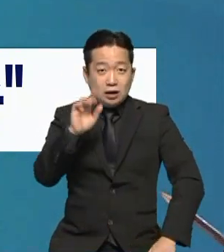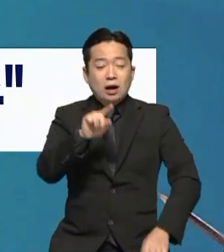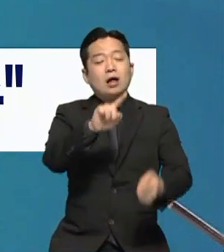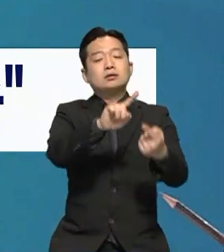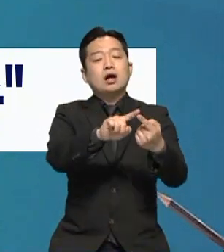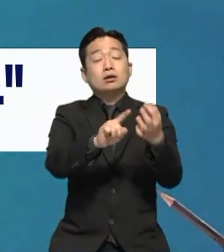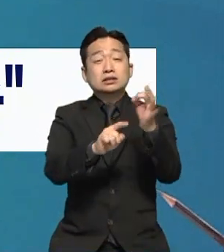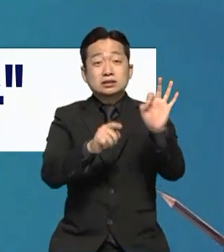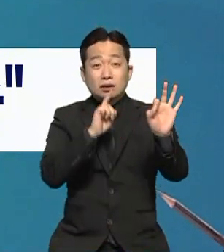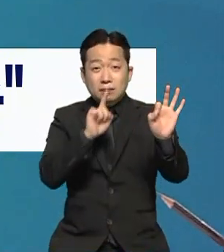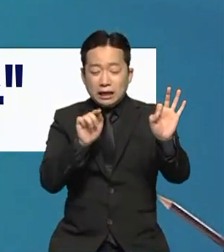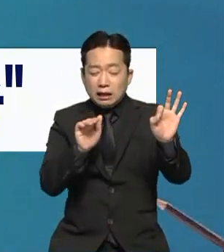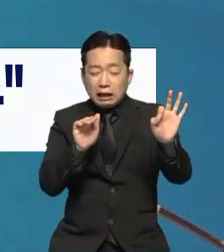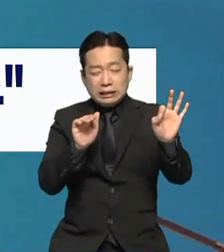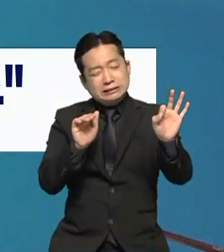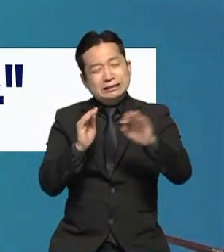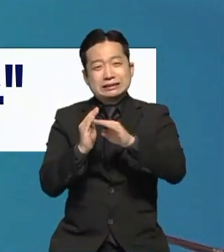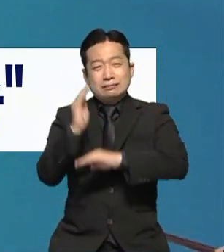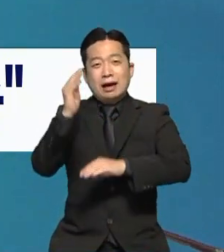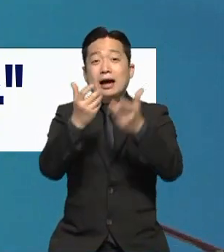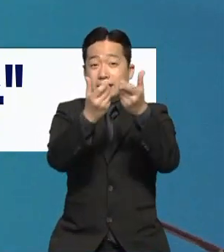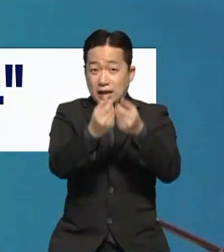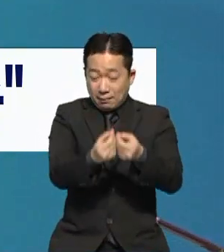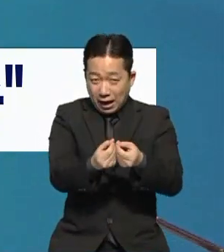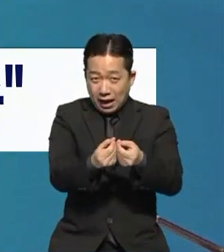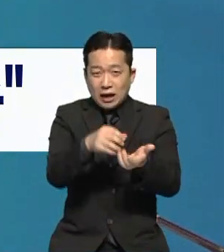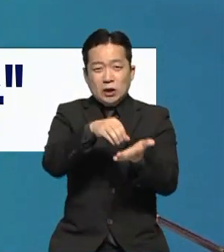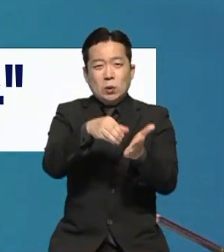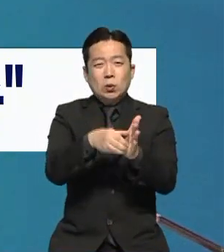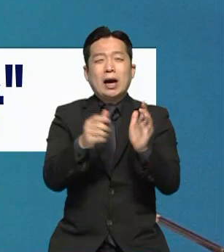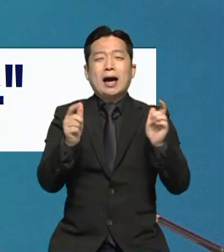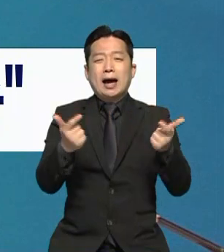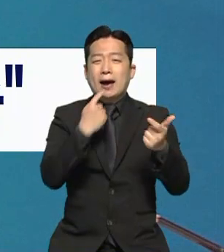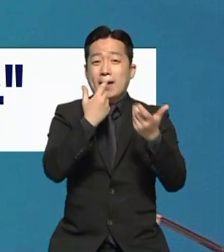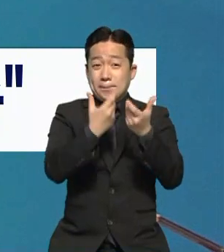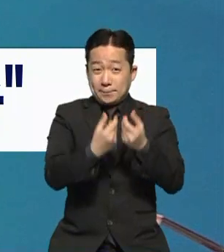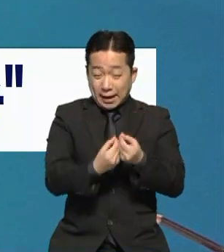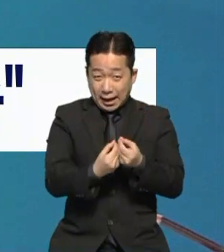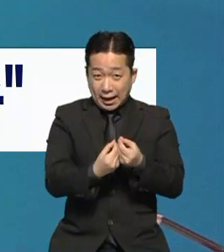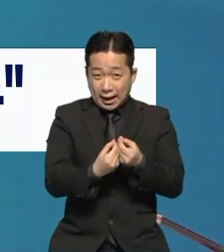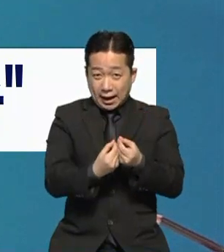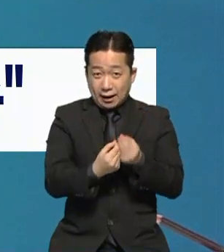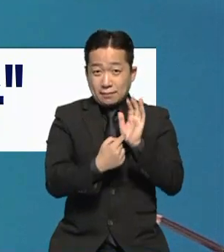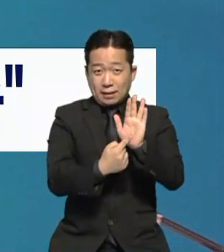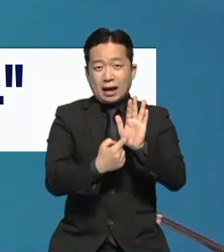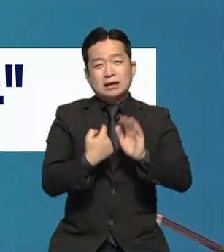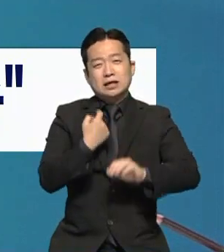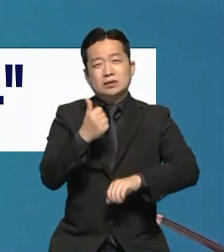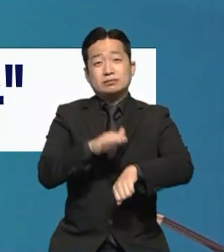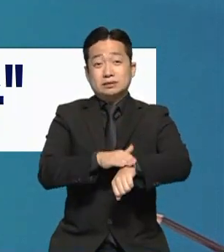보니까 너무 멀리 가가지고 사례로 적절치 않은 사례를 든 게 제 잘못이어서 이건 안